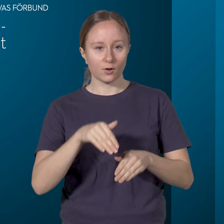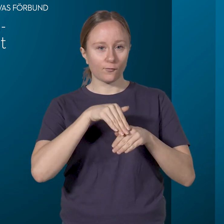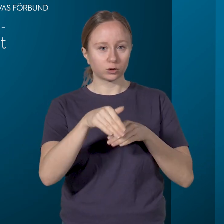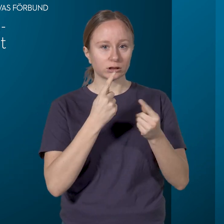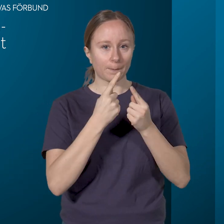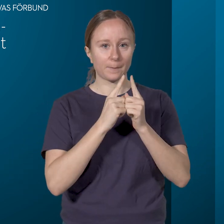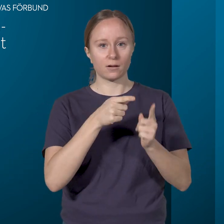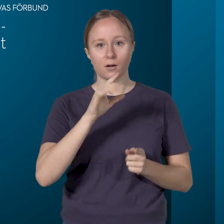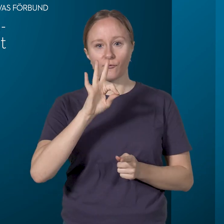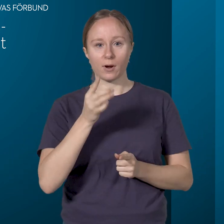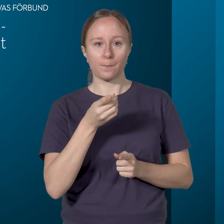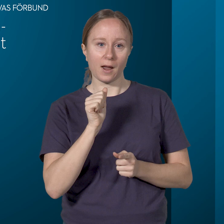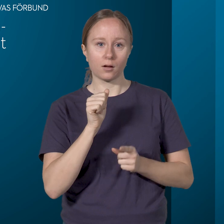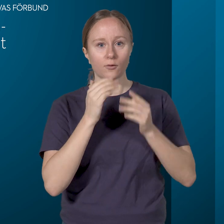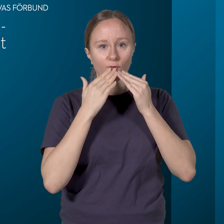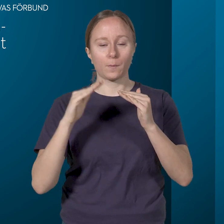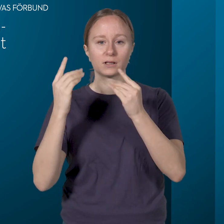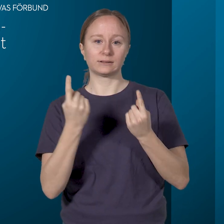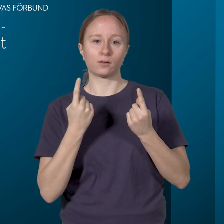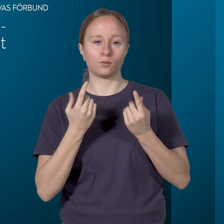För att kunna fortsätta samtalen med FPA för att förbättra situationen -